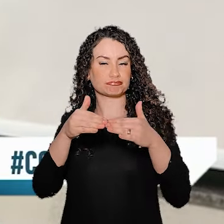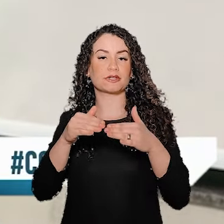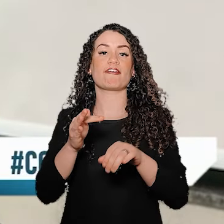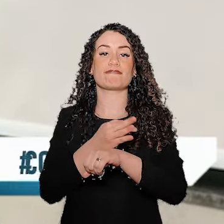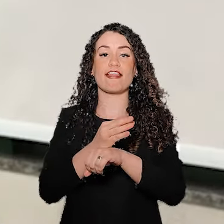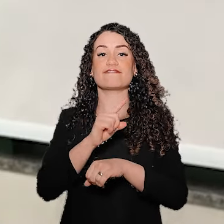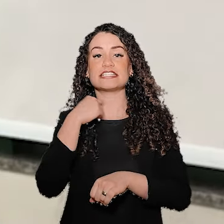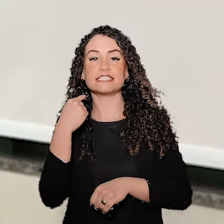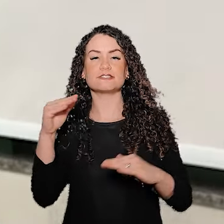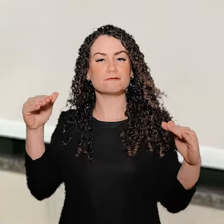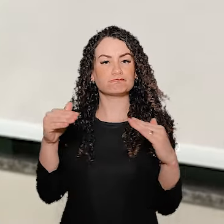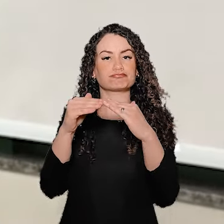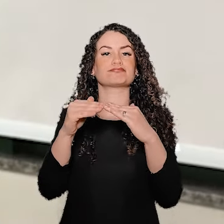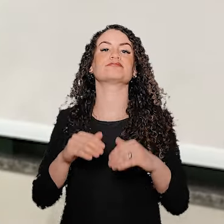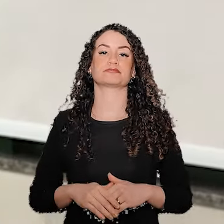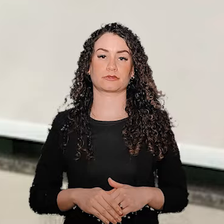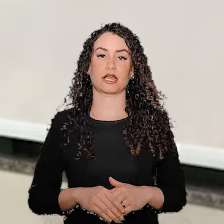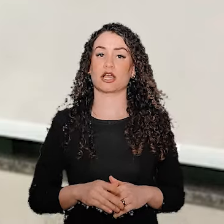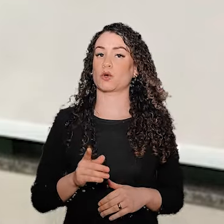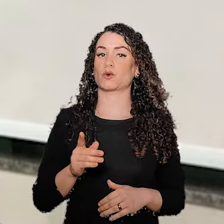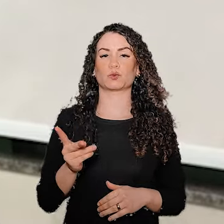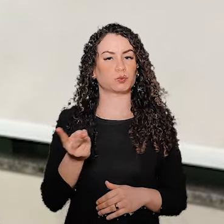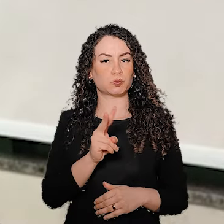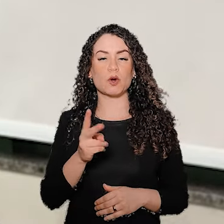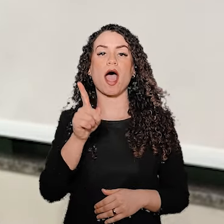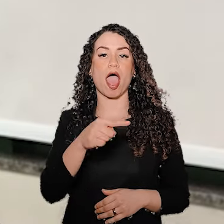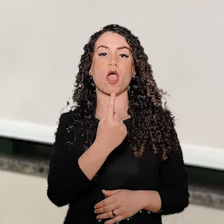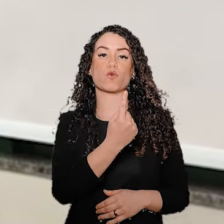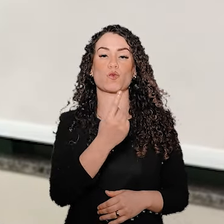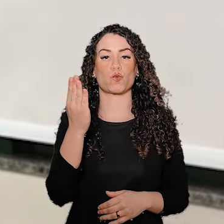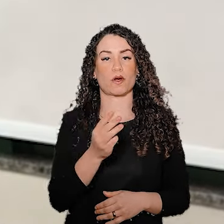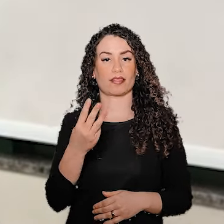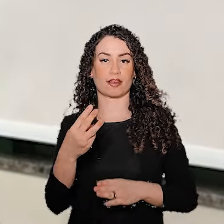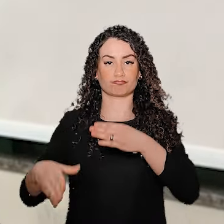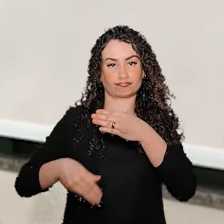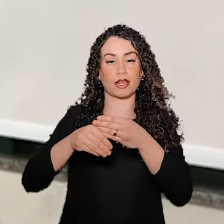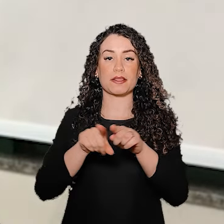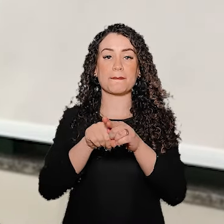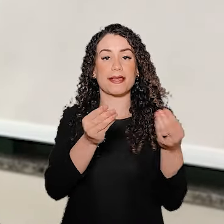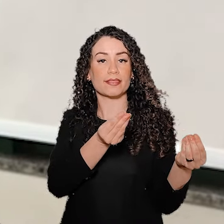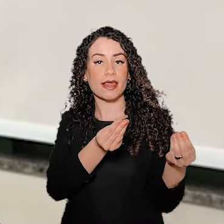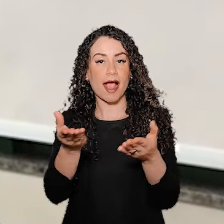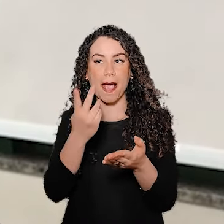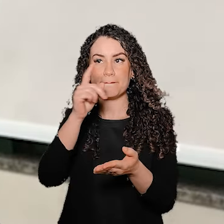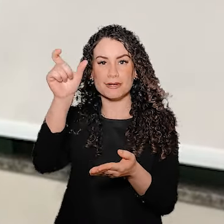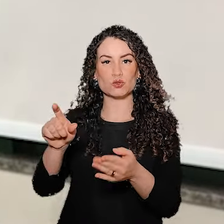as férias vencidas e proporcionais, ambas com acréscimo de 1/3. Além de entregar ao ex-funcionário